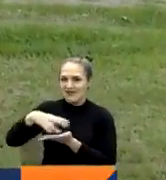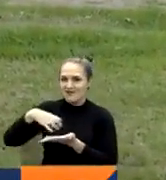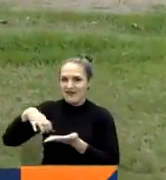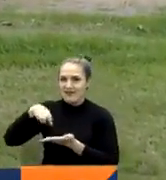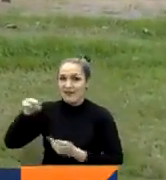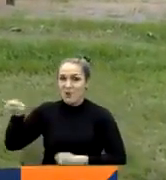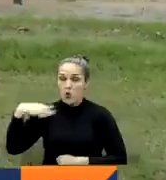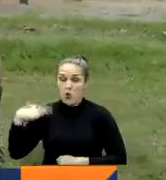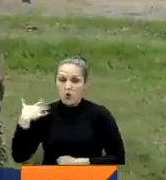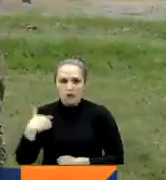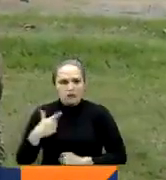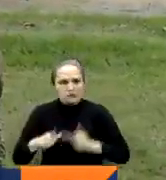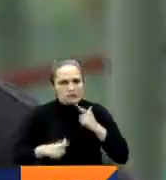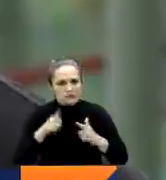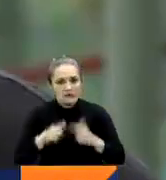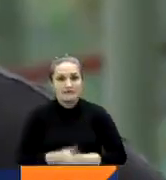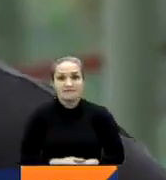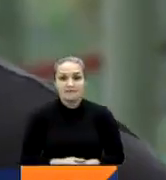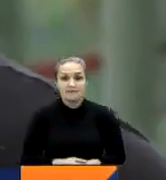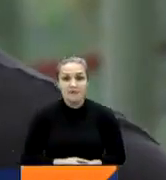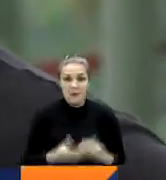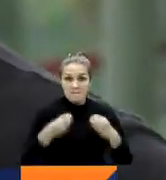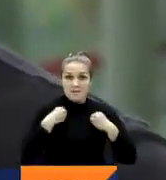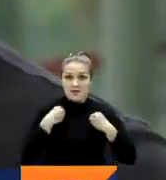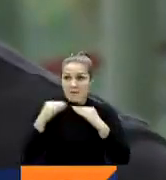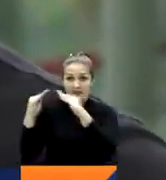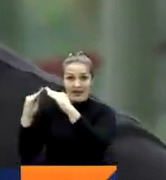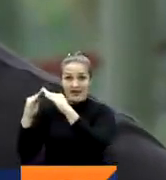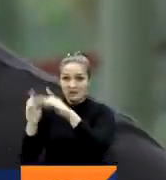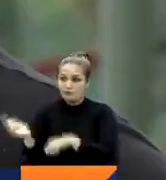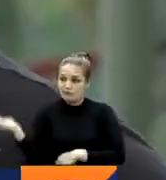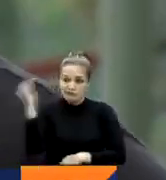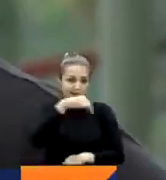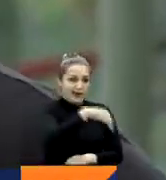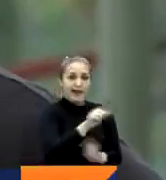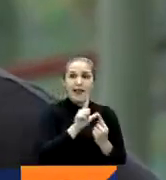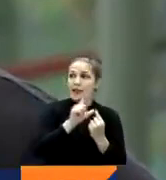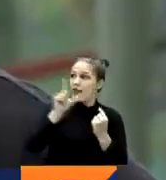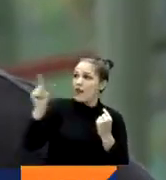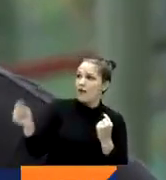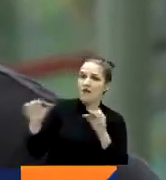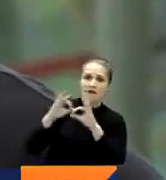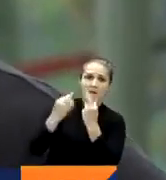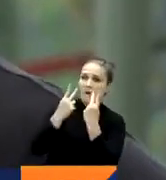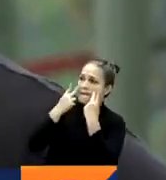TROPAS QUE VIVEN DE LOS RETOS Y COMO BUEN SANTANDEREANO HAY QUE